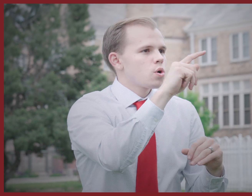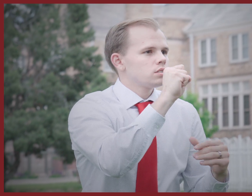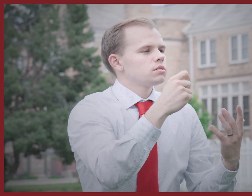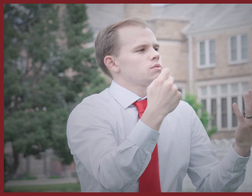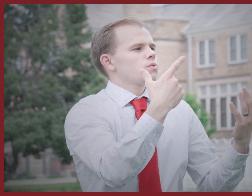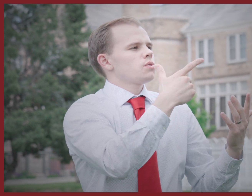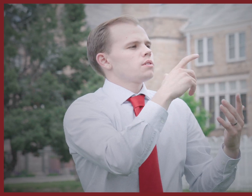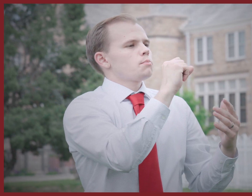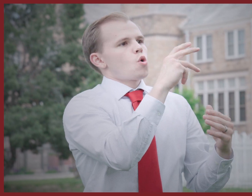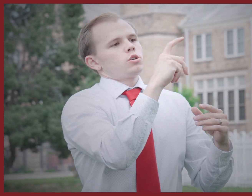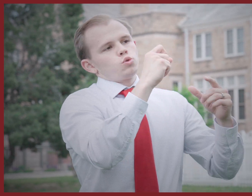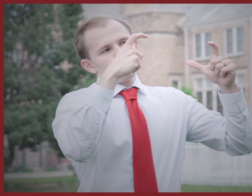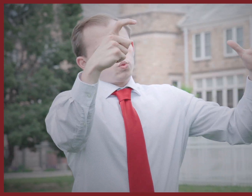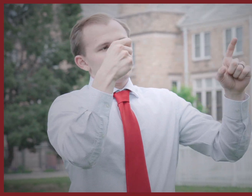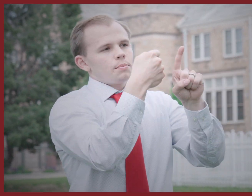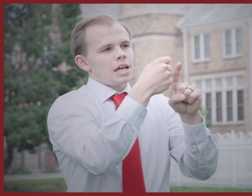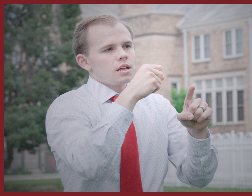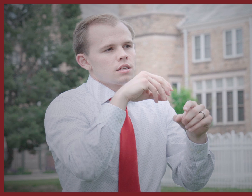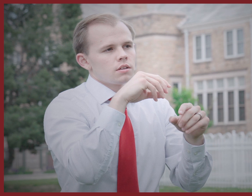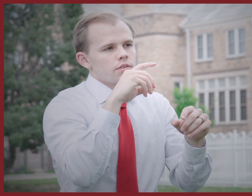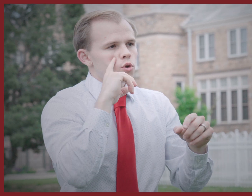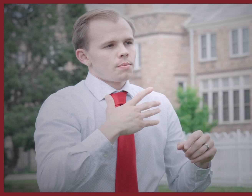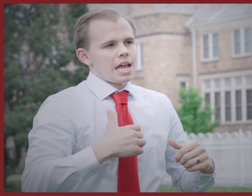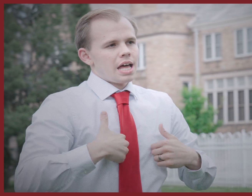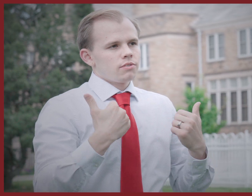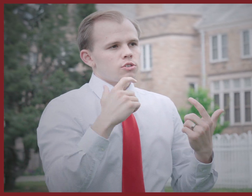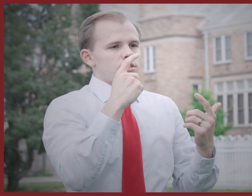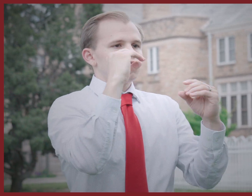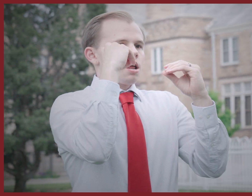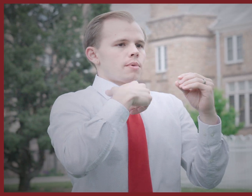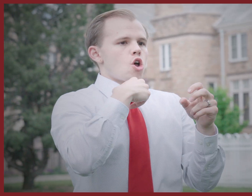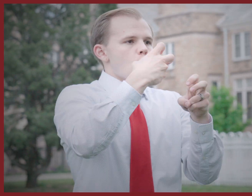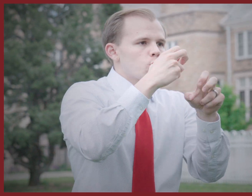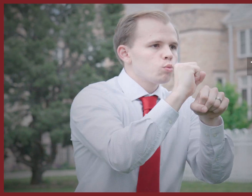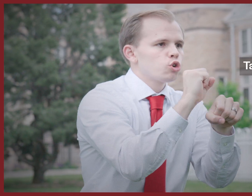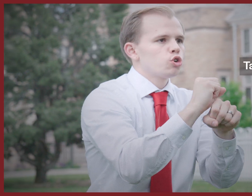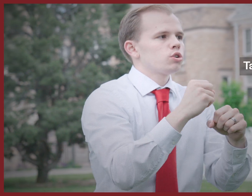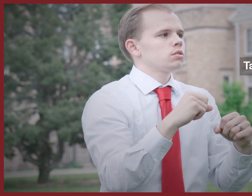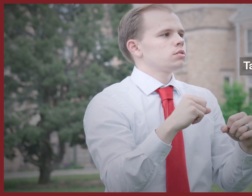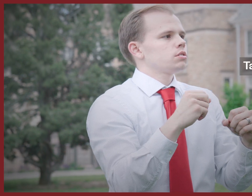Al fin, llegamos a la escuela intermedia y comenzamos en los deportes y eso fue un gran impacto en mi vida. Me enseñó el trabajo duro,